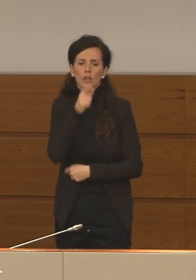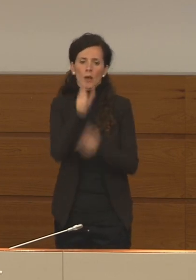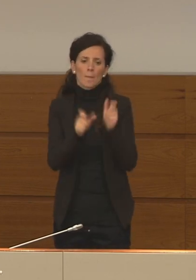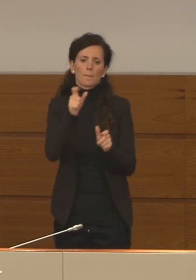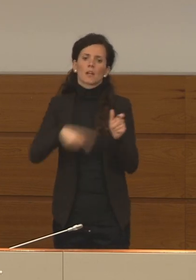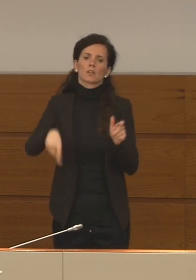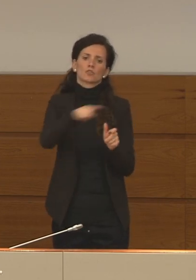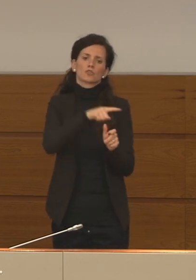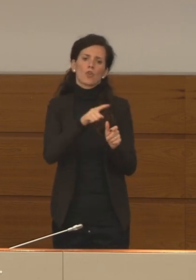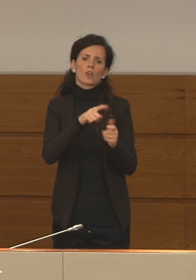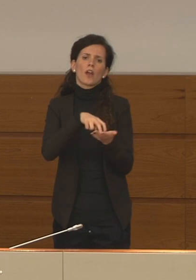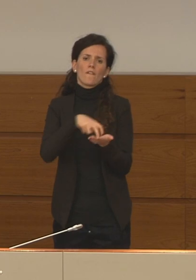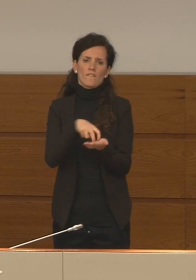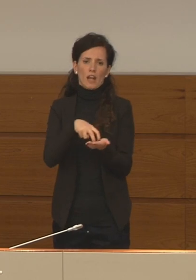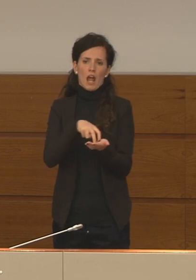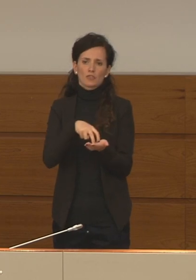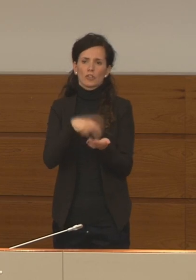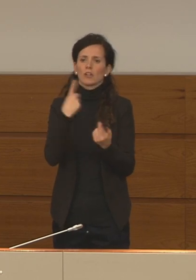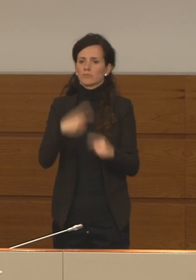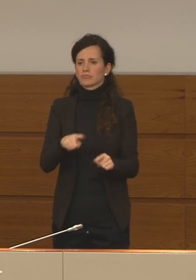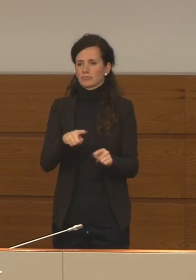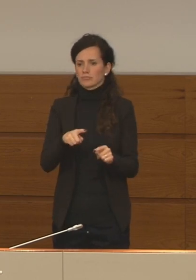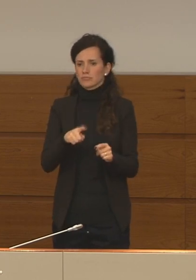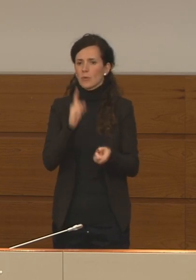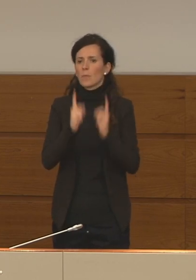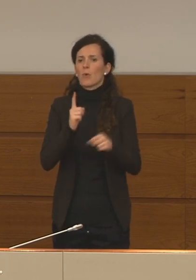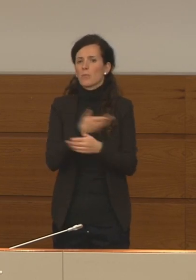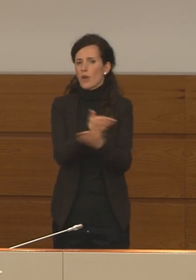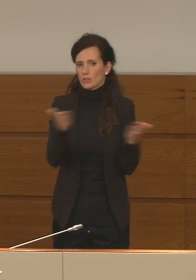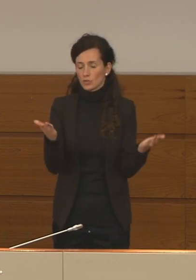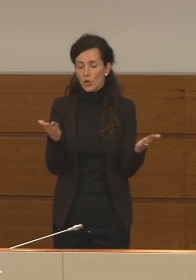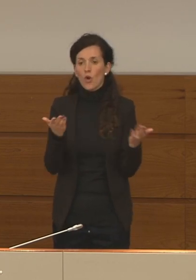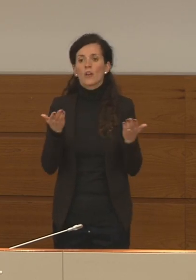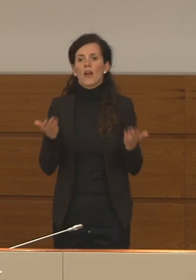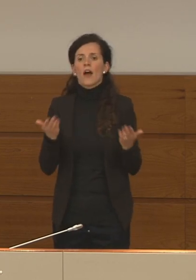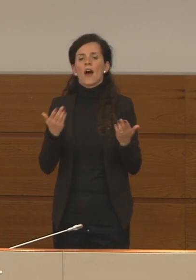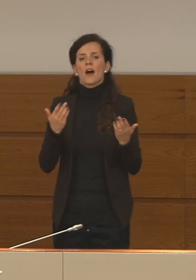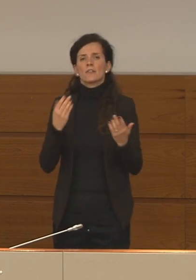nostra comunità. Quindi la raccomandazione è non pensiamo che siamo